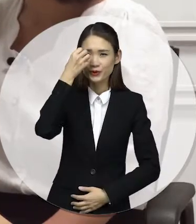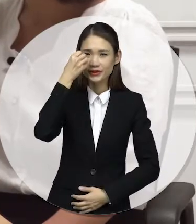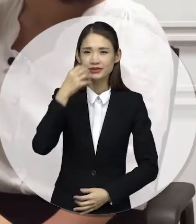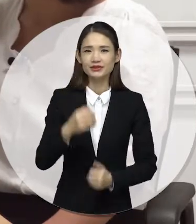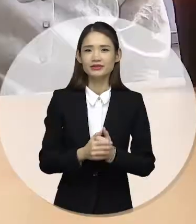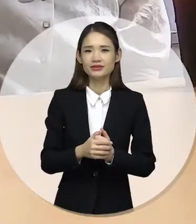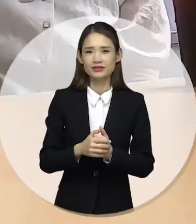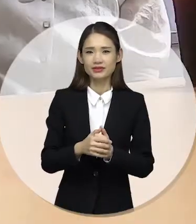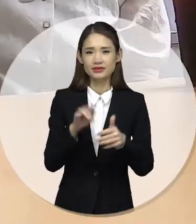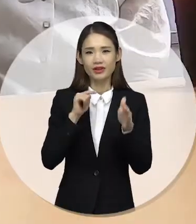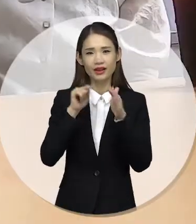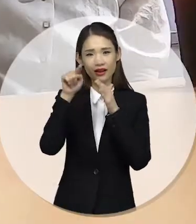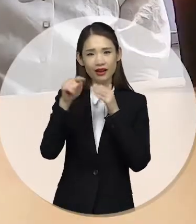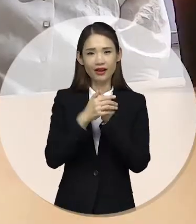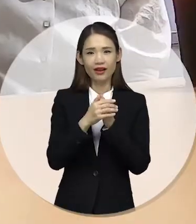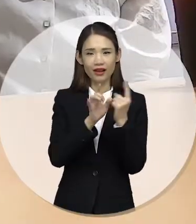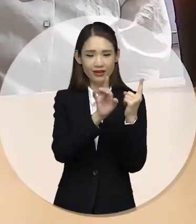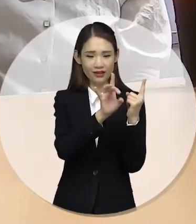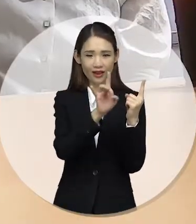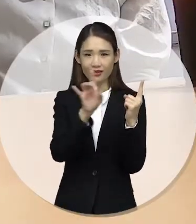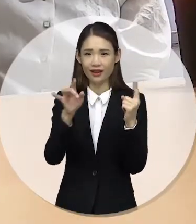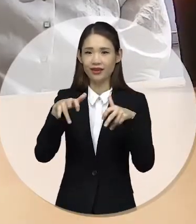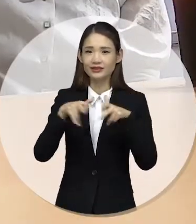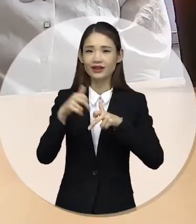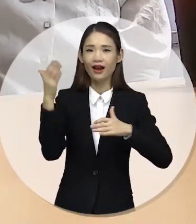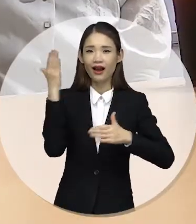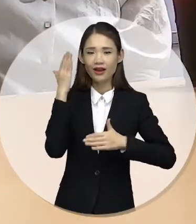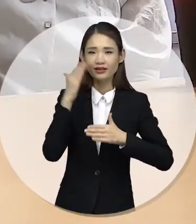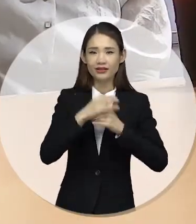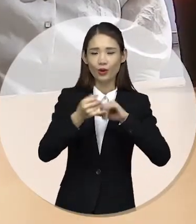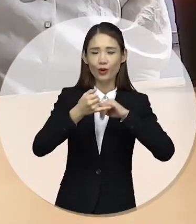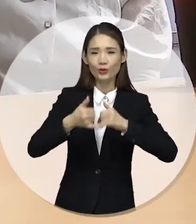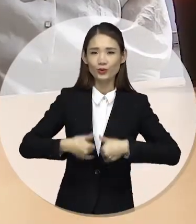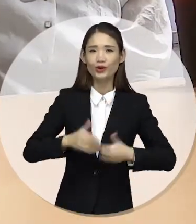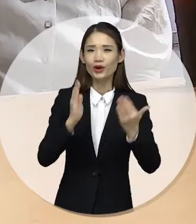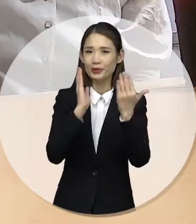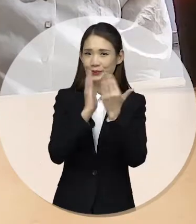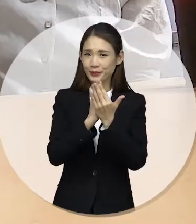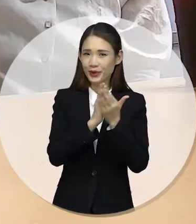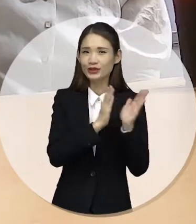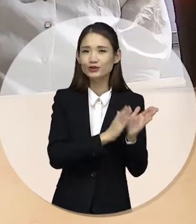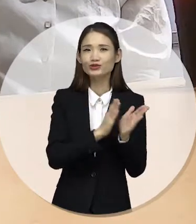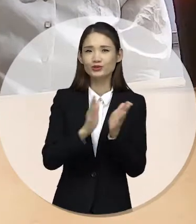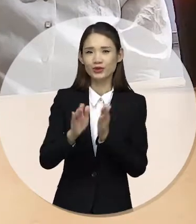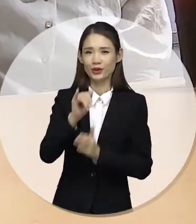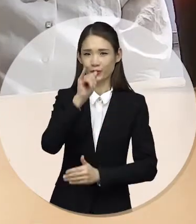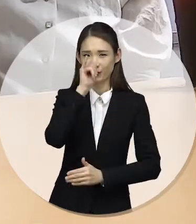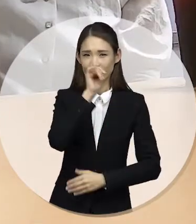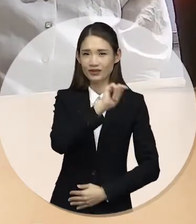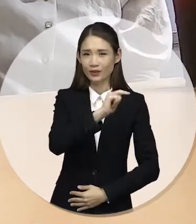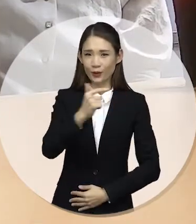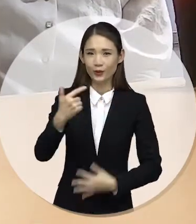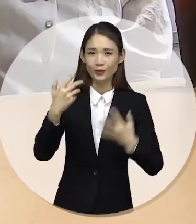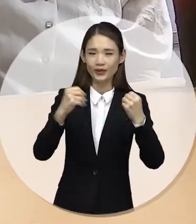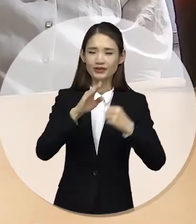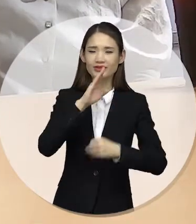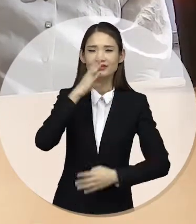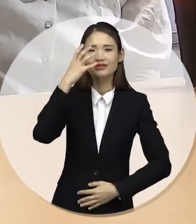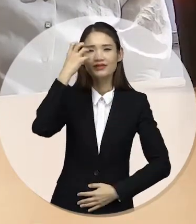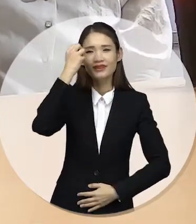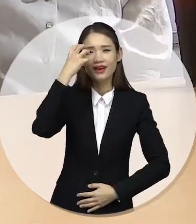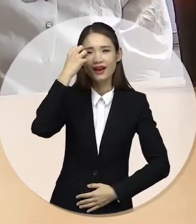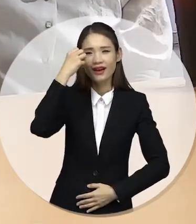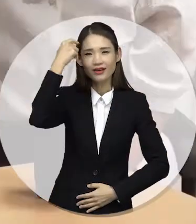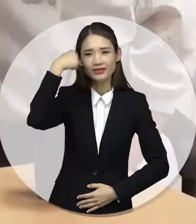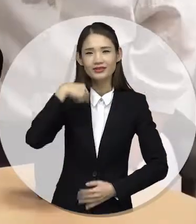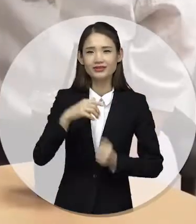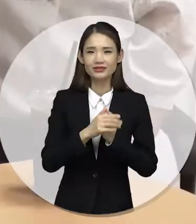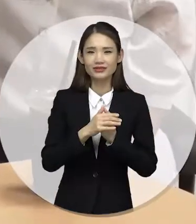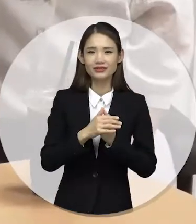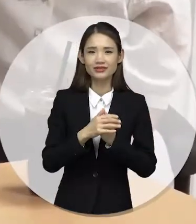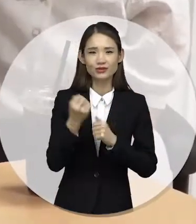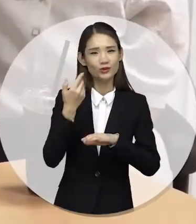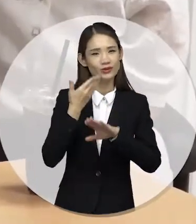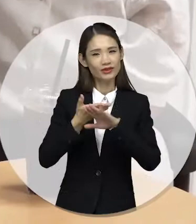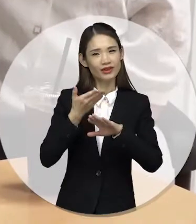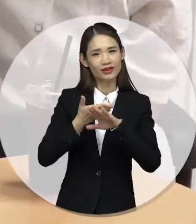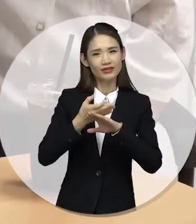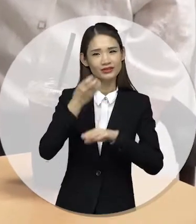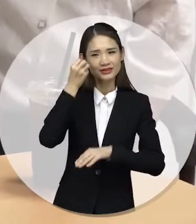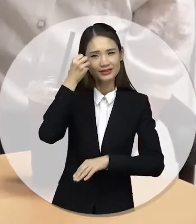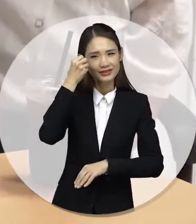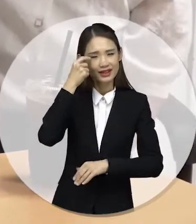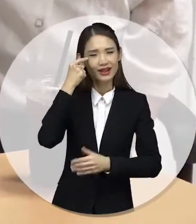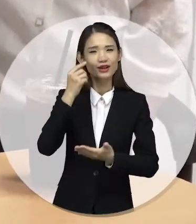또 가보니까 하나하나 장애 학생들의 필요에 맞춰서 준비된 것들이 있어서 ‘진짜 신기하다’ 이렇게 느꼈는데, 한편으로는 사실 신기한 게 아니라,